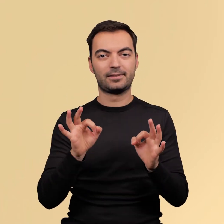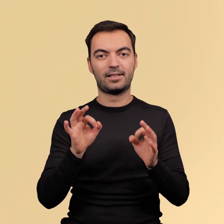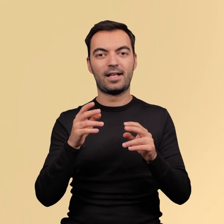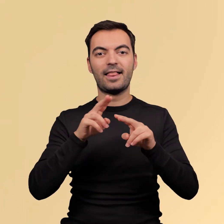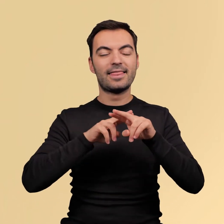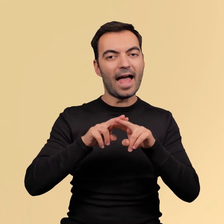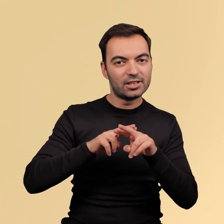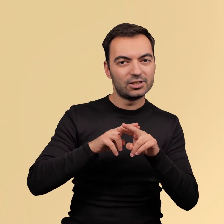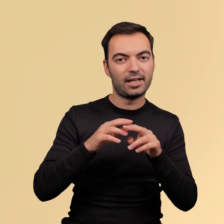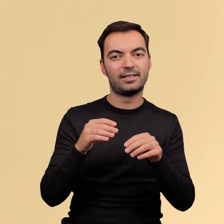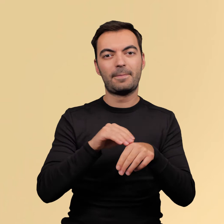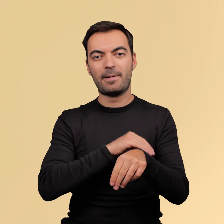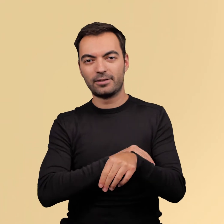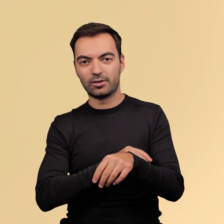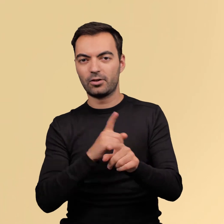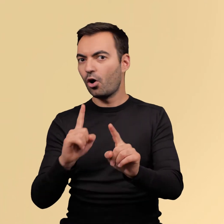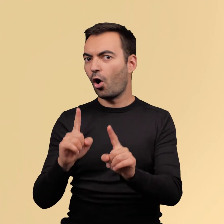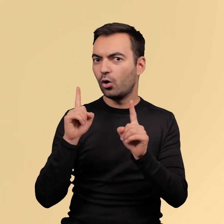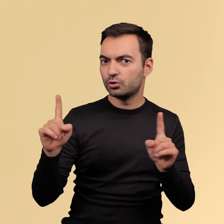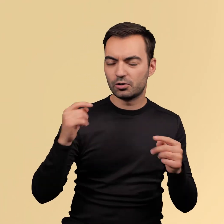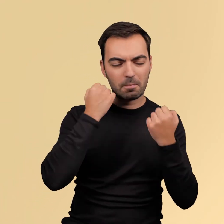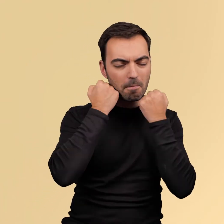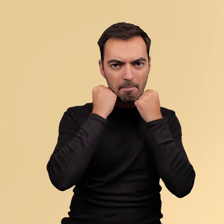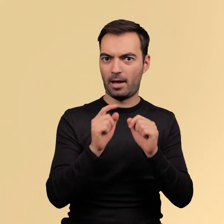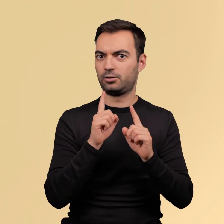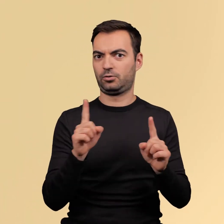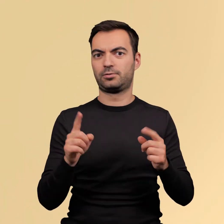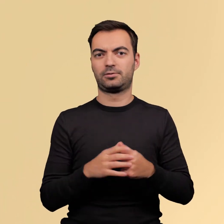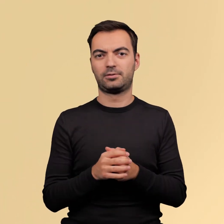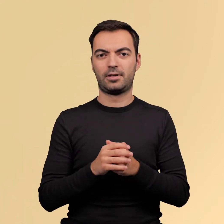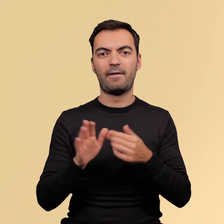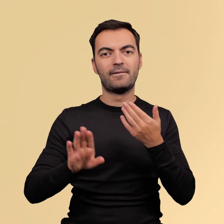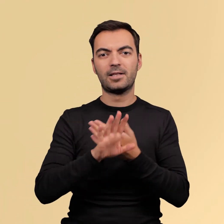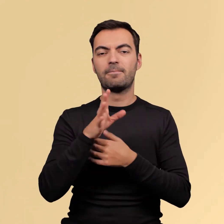Trzeba odpowiednio dobierać narzędzia i działać z dużą ostrożnością.